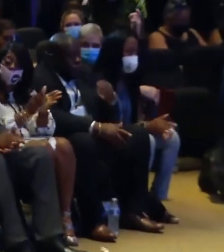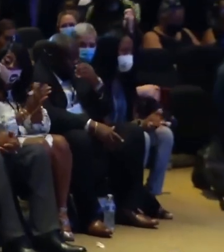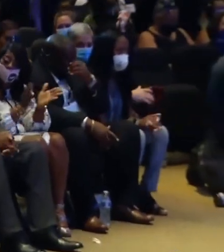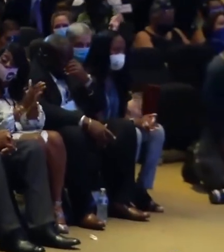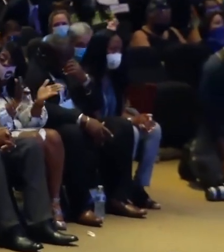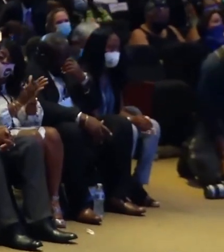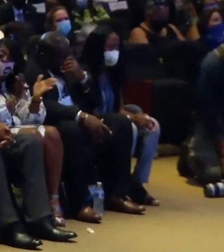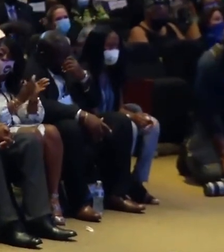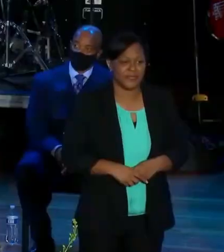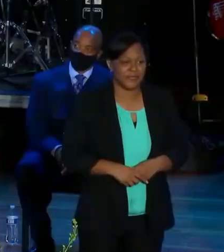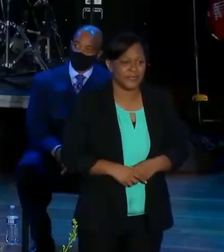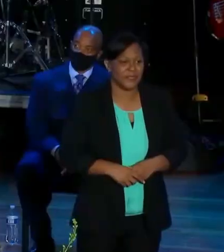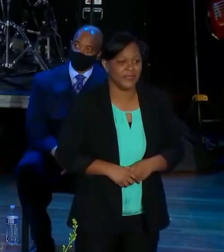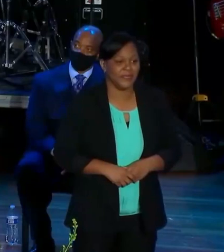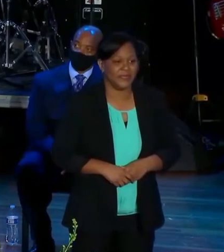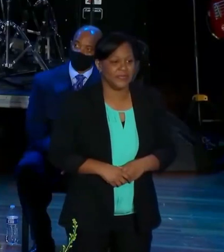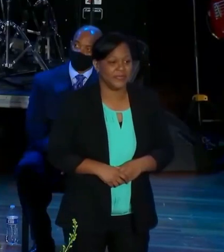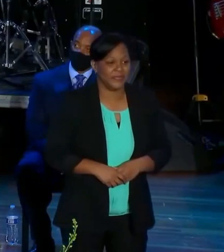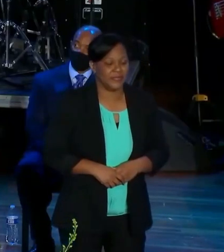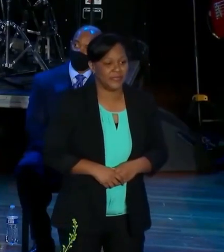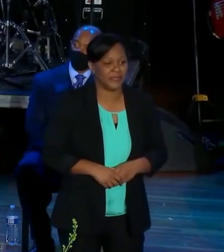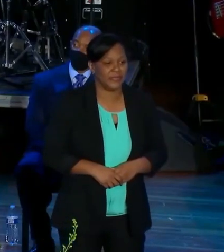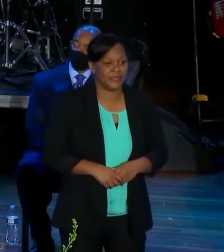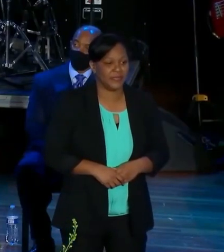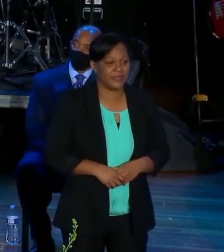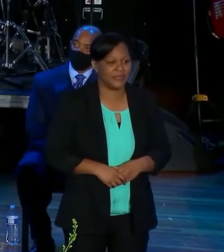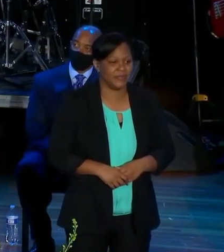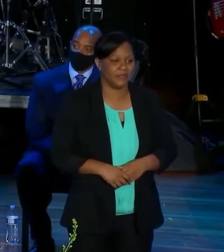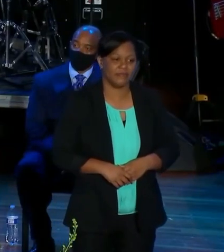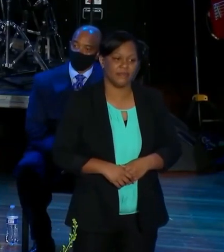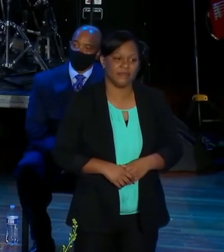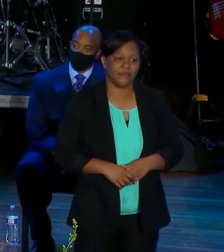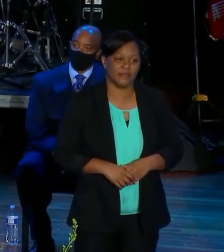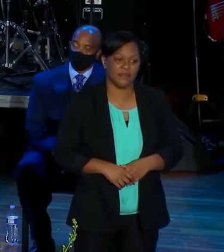Om du vill komma igång med något, så använd inte honom